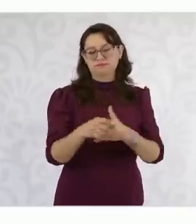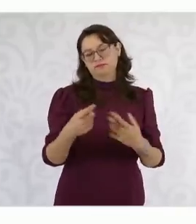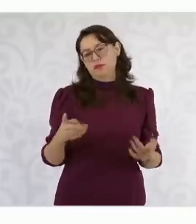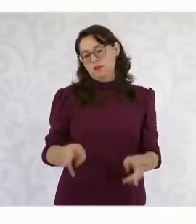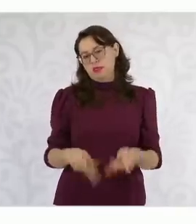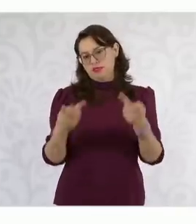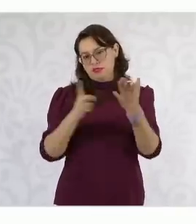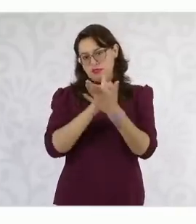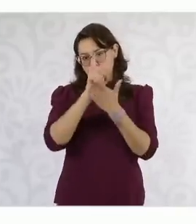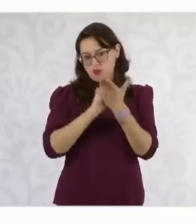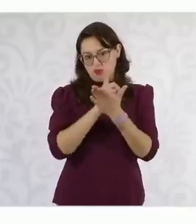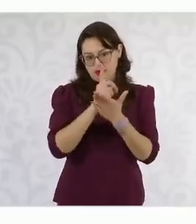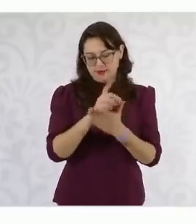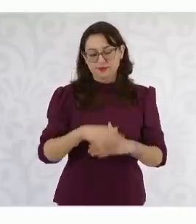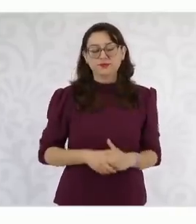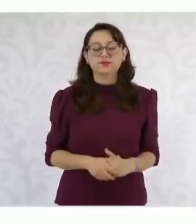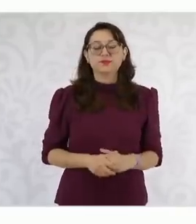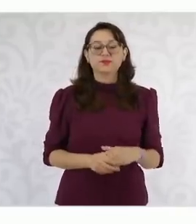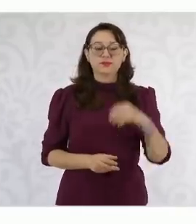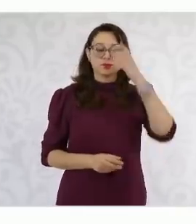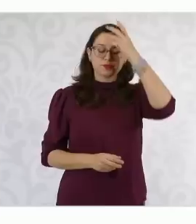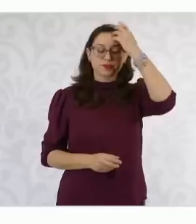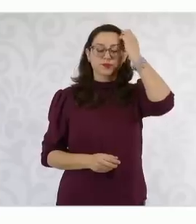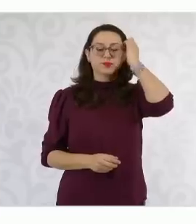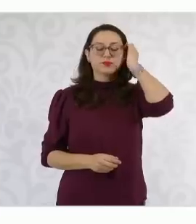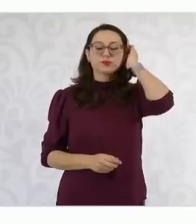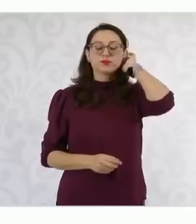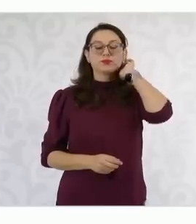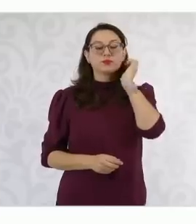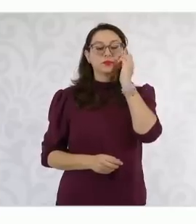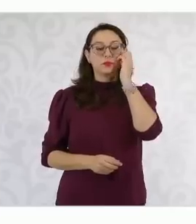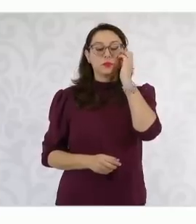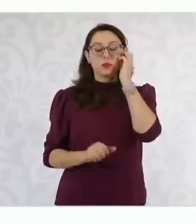además en seguimiento a las investigaciones se detuvo a dos hombres más a los que se les